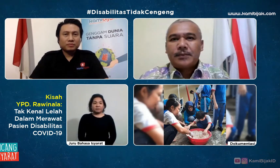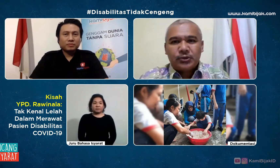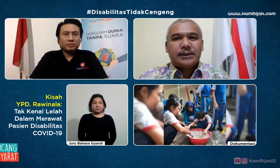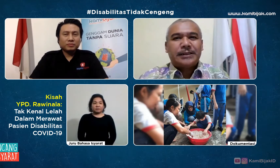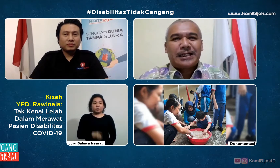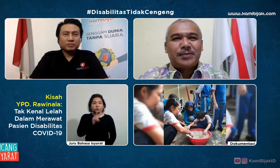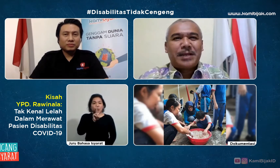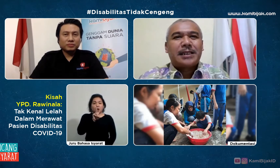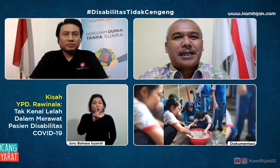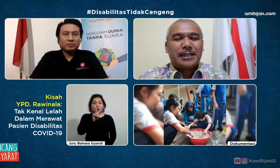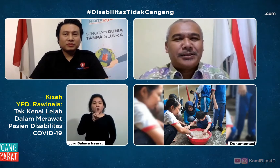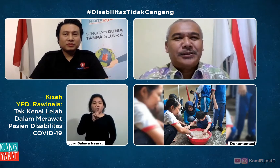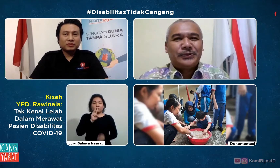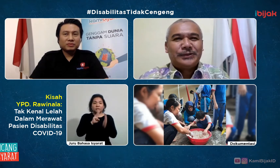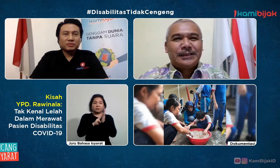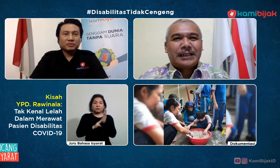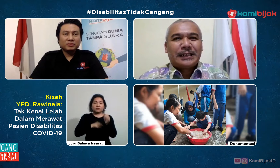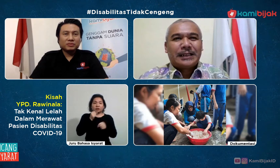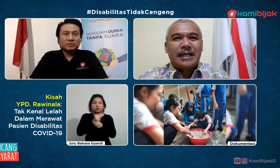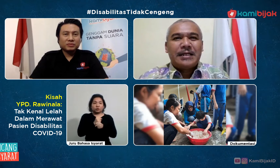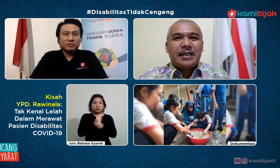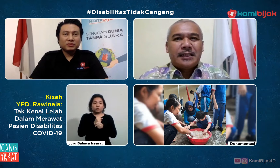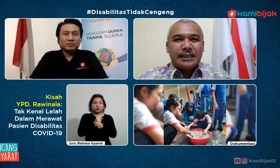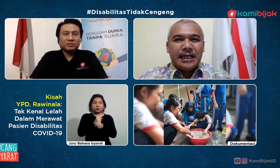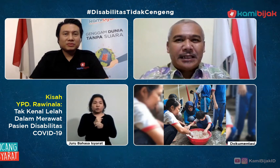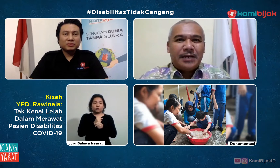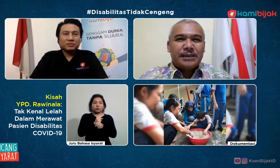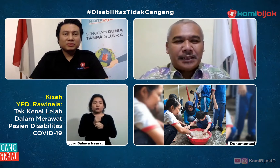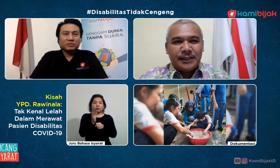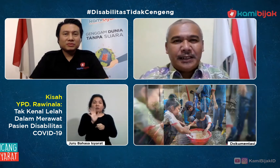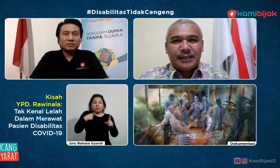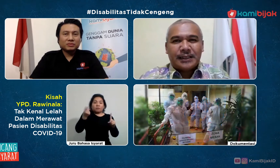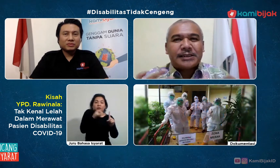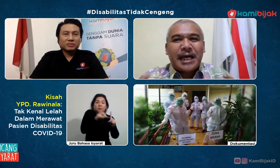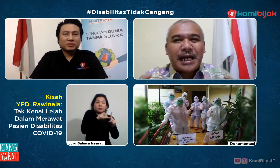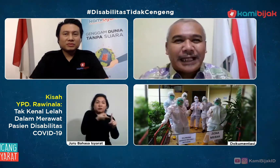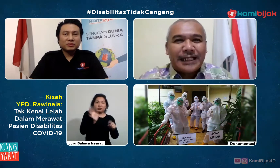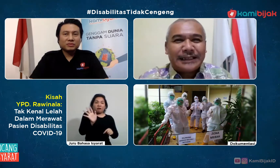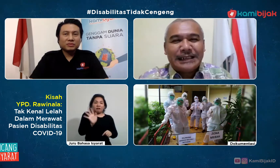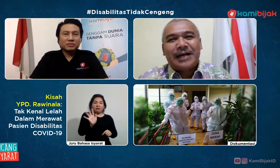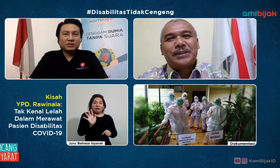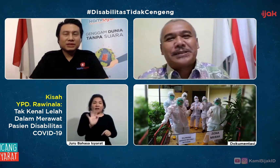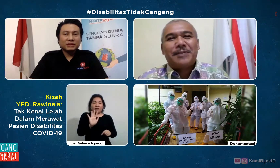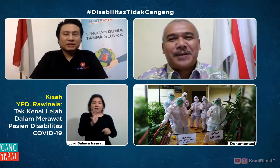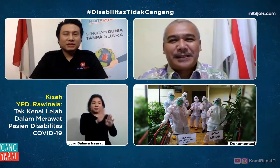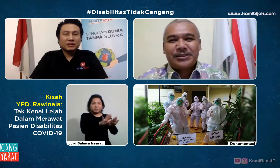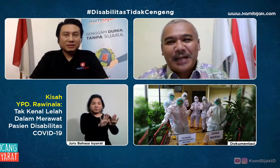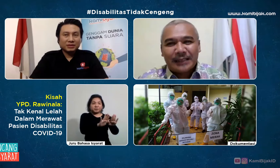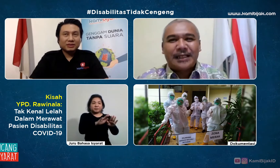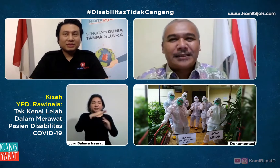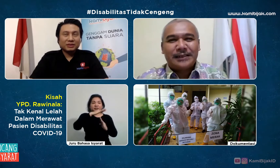kami juga tidak akan memaksakan itu karena ini adalah menjadi kesehatan kita bersama kesepakatan